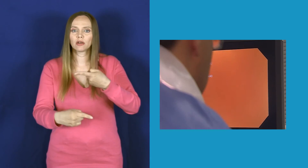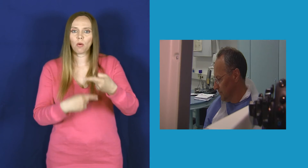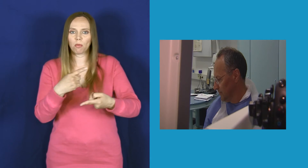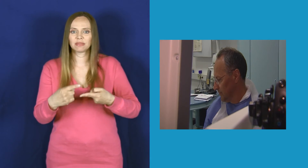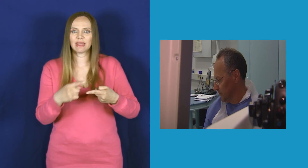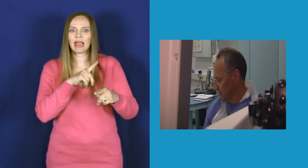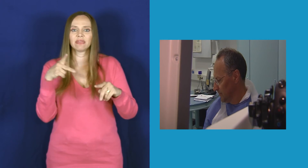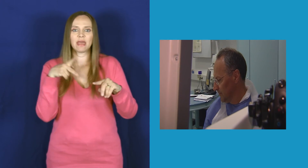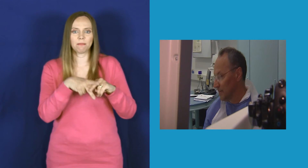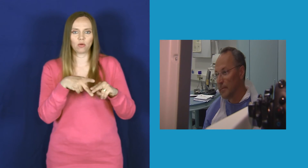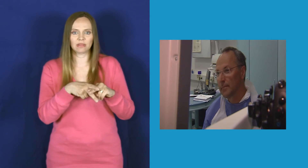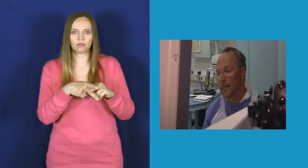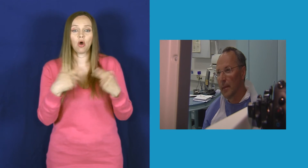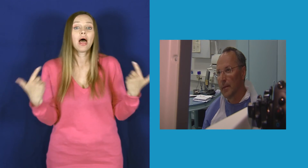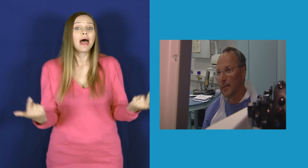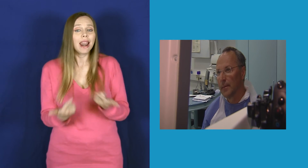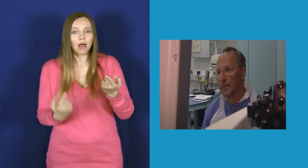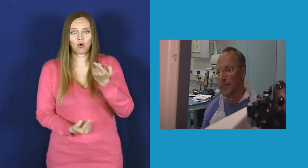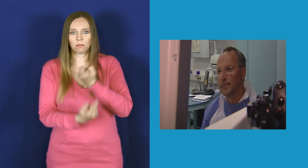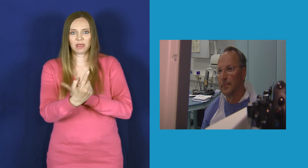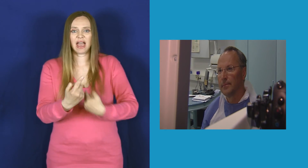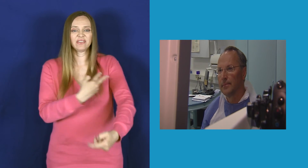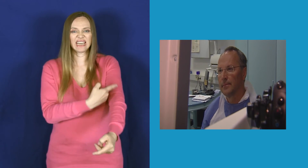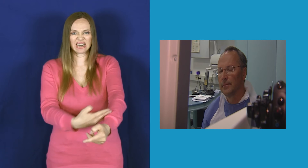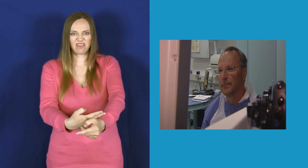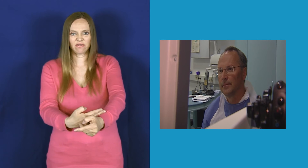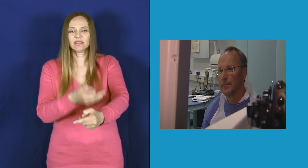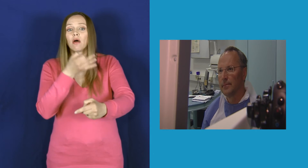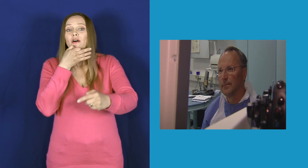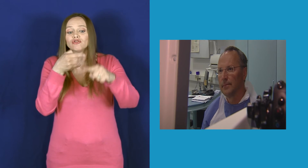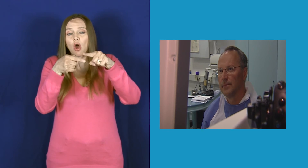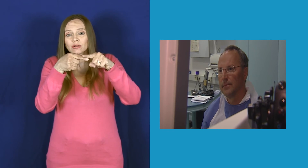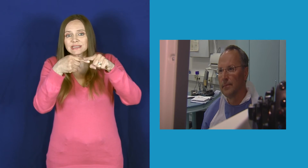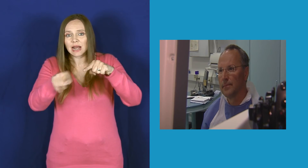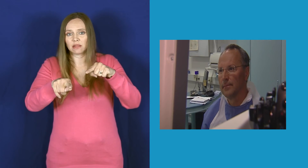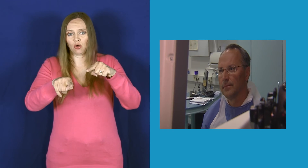Lahko se pojavi krvavitev, če odstranijo polipe, ki pa se hitro ustavi.